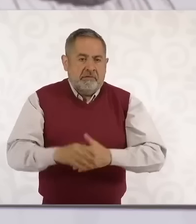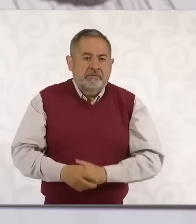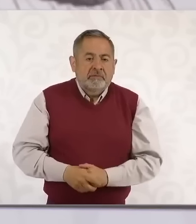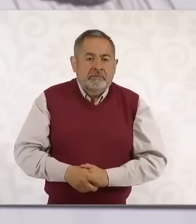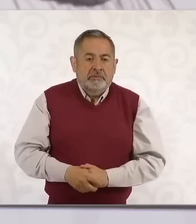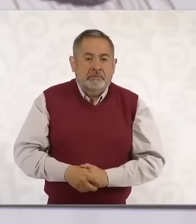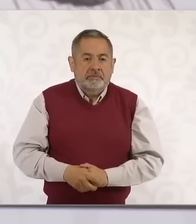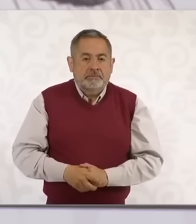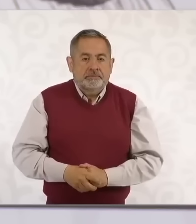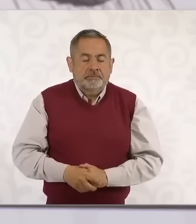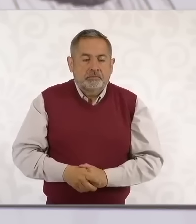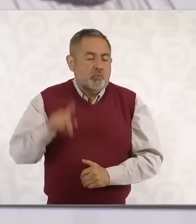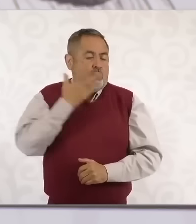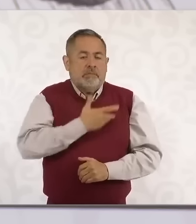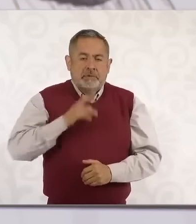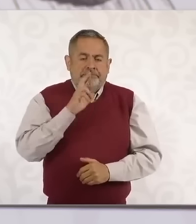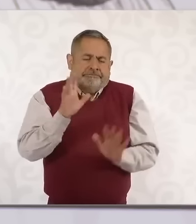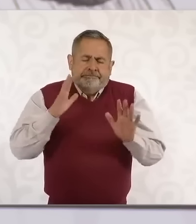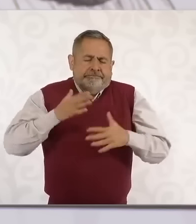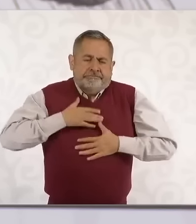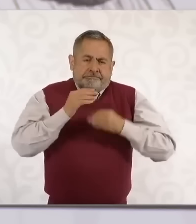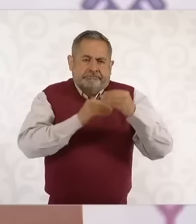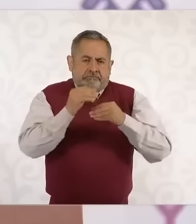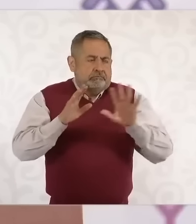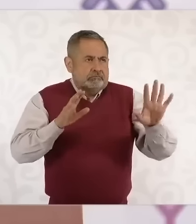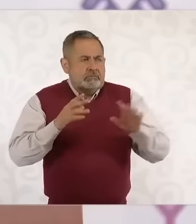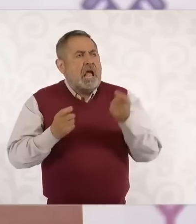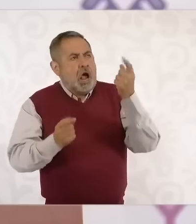pues eh no quiero entrar en mucha controversia. Hay cosas en las que estamos de acuerdo y hay